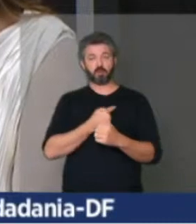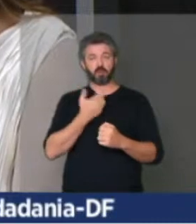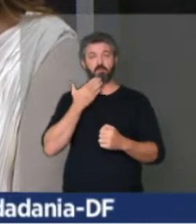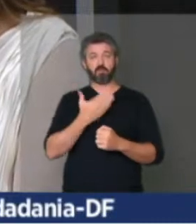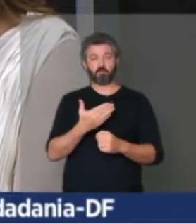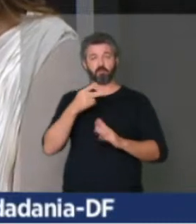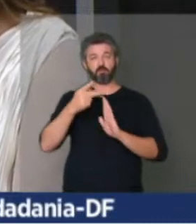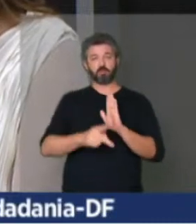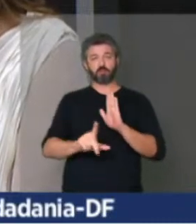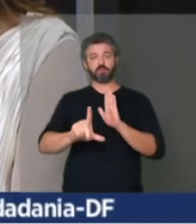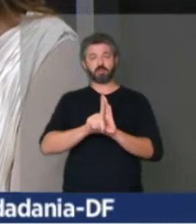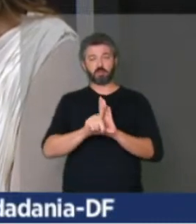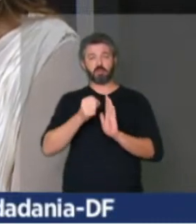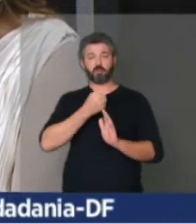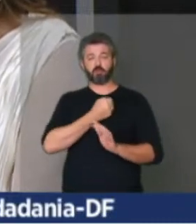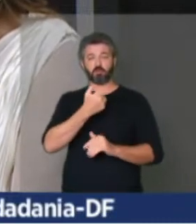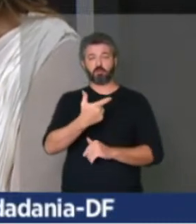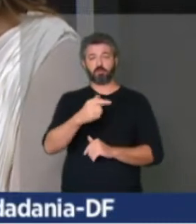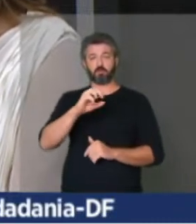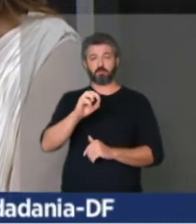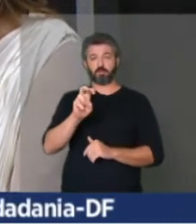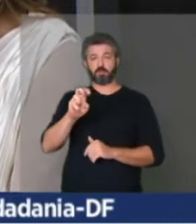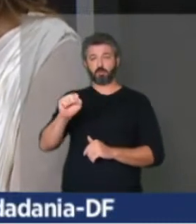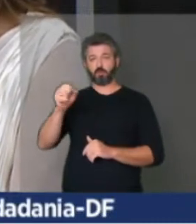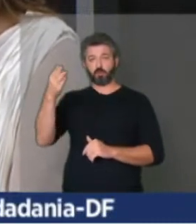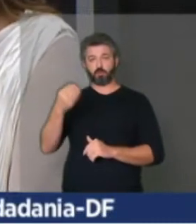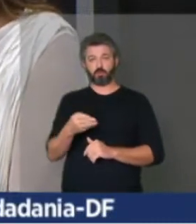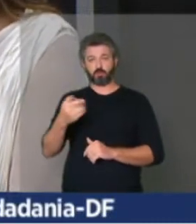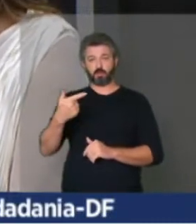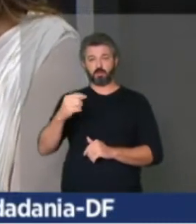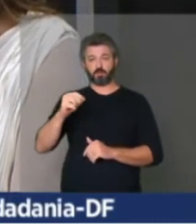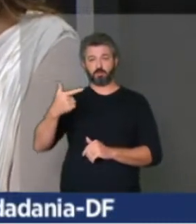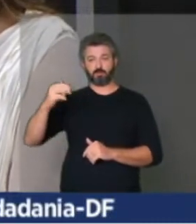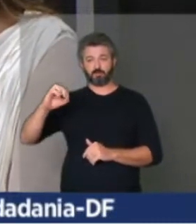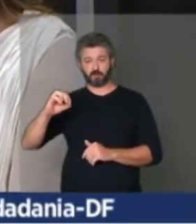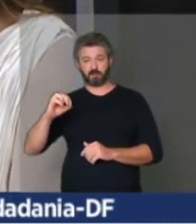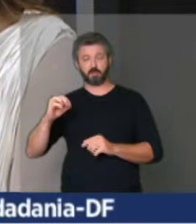N° 2058/2020. NA FORMA DO SUBSTITUTIVO DA COMISSÃO DE